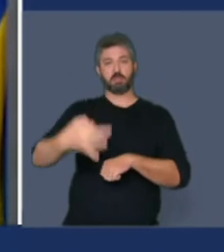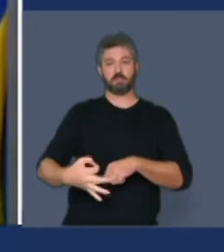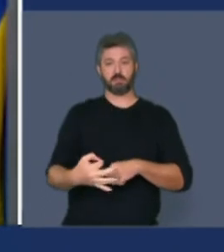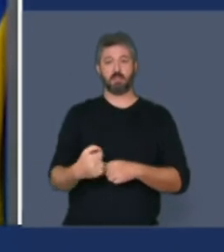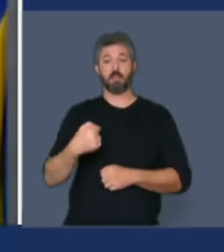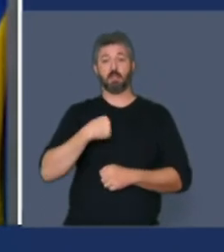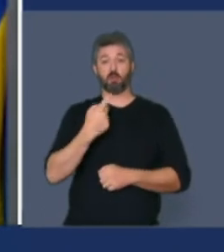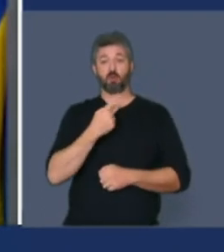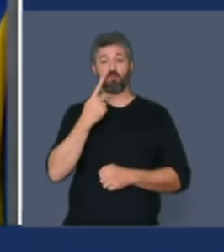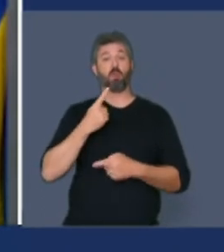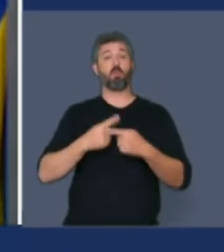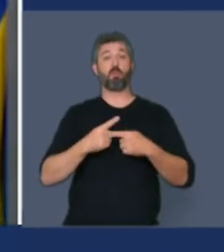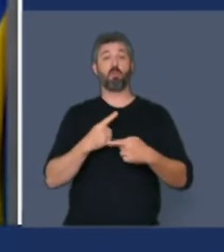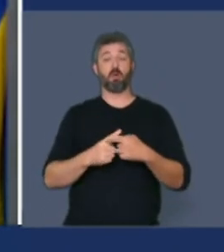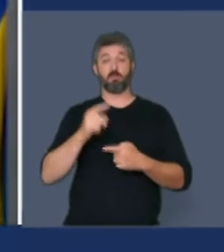NO BRASIL, INFELIZMENTE, RICOS E PODEROSOS TÊM CONDIÇÕES